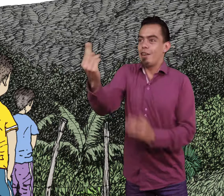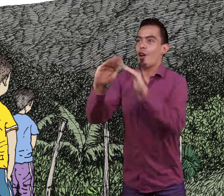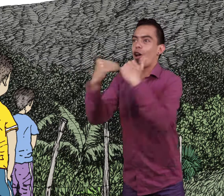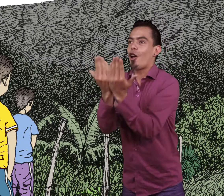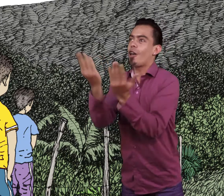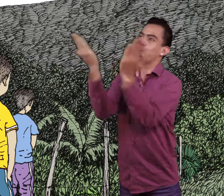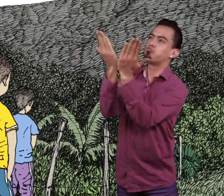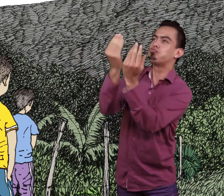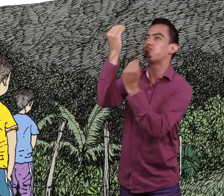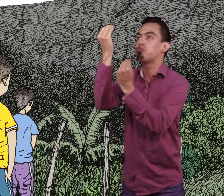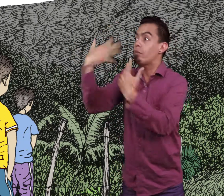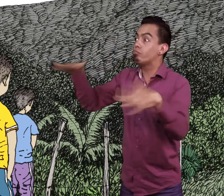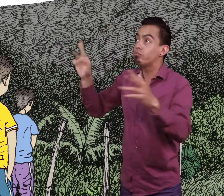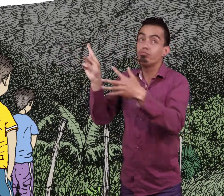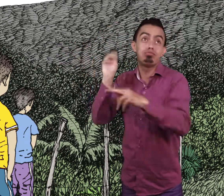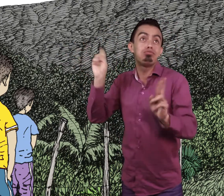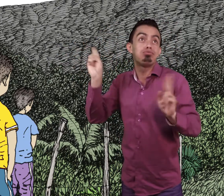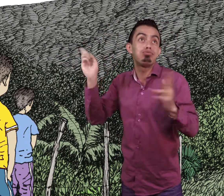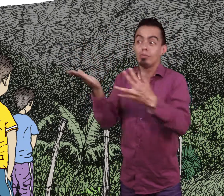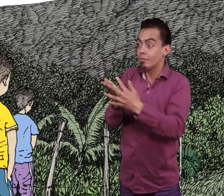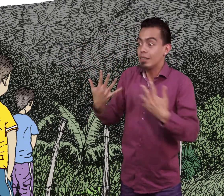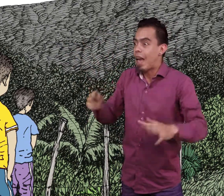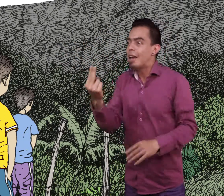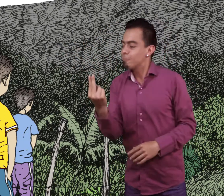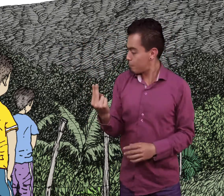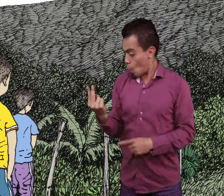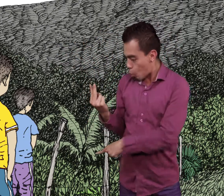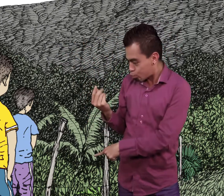comprábamos allí mismo pan y gaseosa para comer.